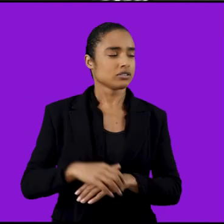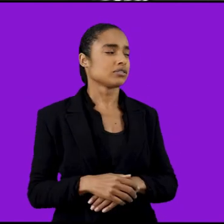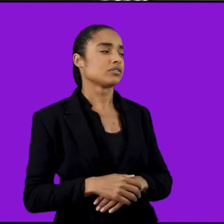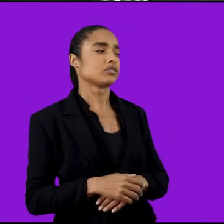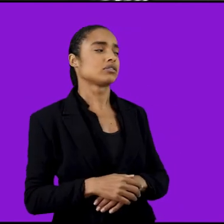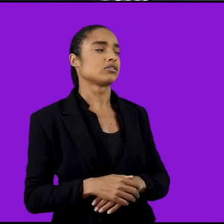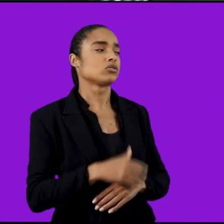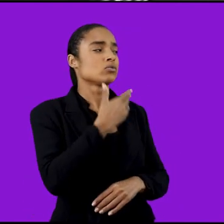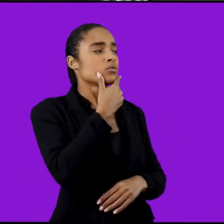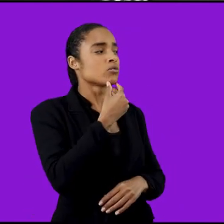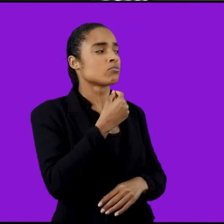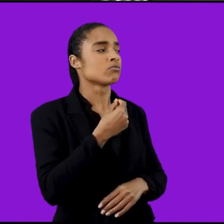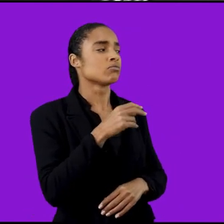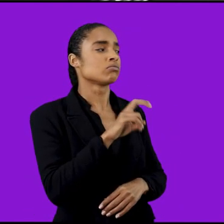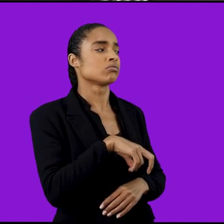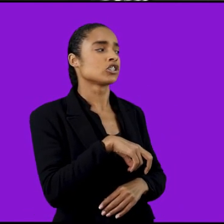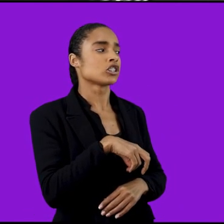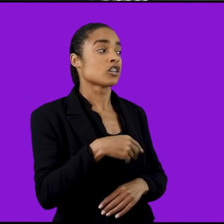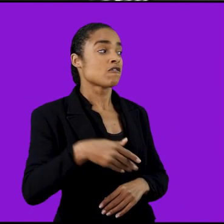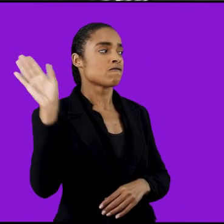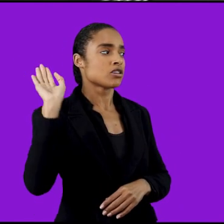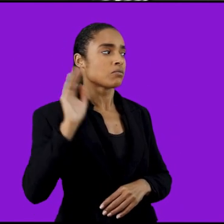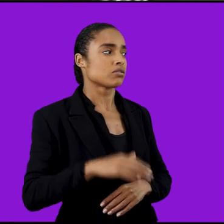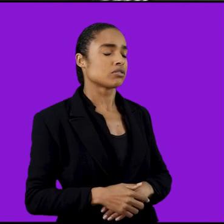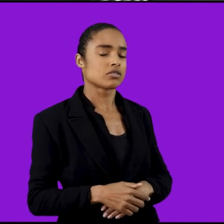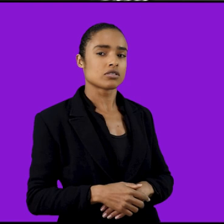Ele com toda aquela sensibilidade, delicadeza e carinho do Exército Brasileiro. Olhou pra